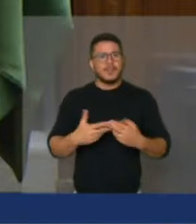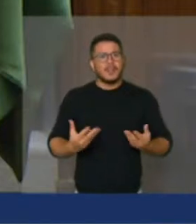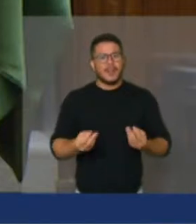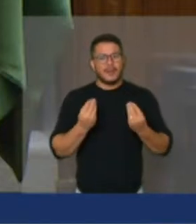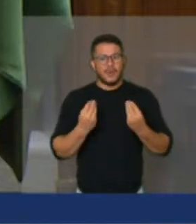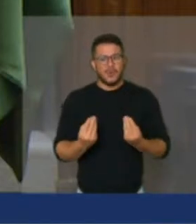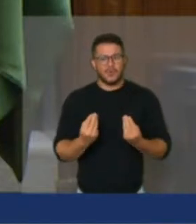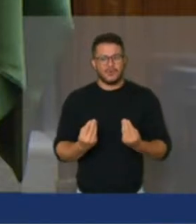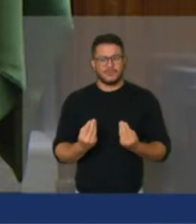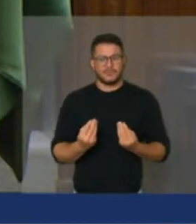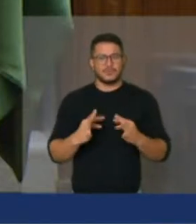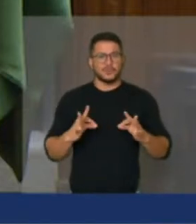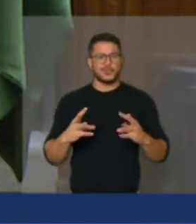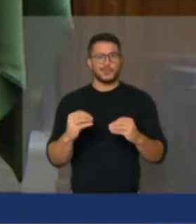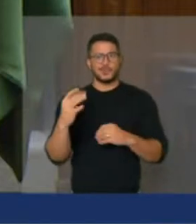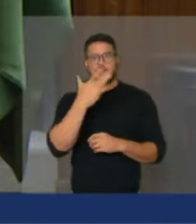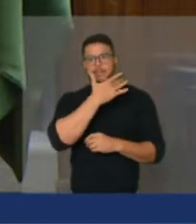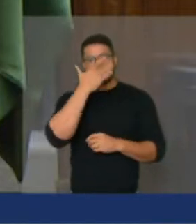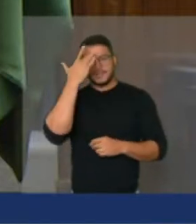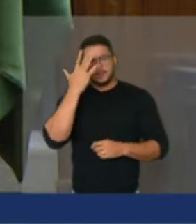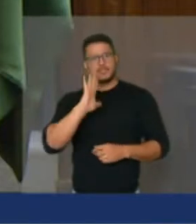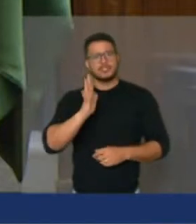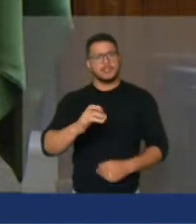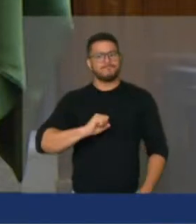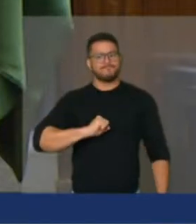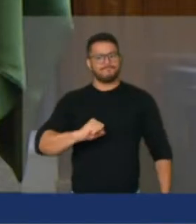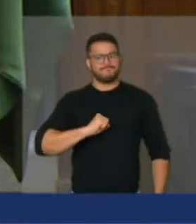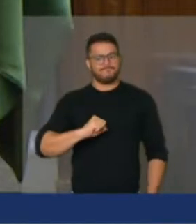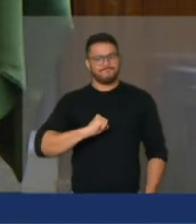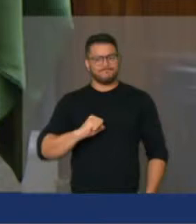REVOLTA A SUA BASE CATANDO OSSO PARA COMER ENQUANTO O SR. MINISTRO GANHA DINHEIRO NA ESPECULAÇÃO. ISSO REVOLTA O